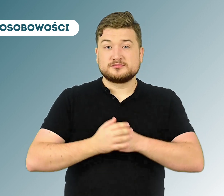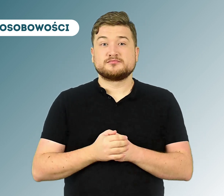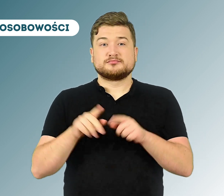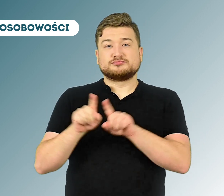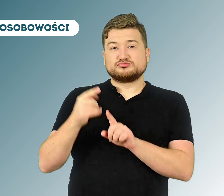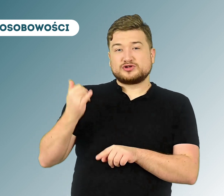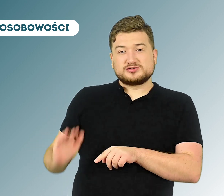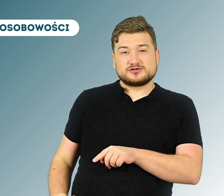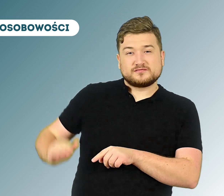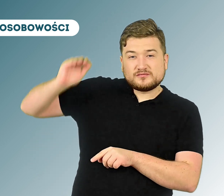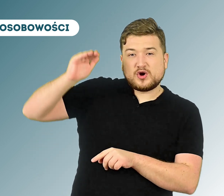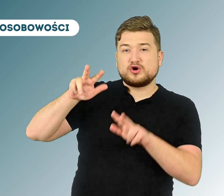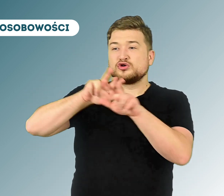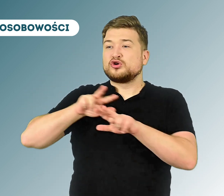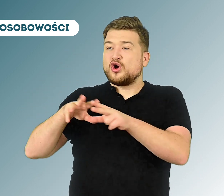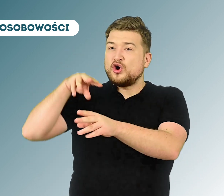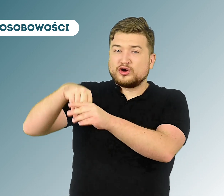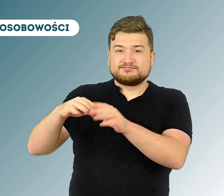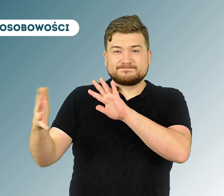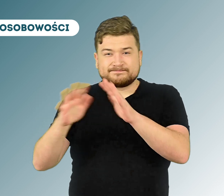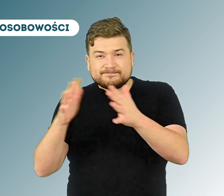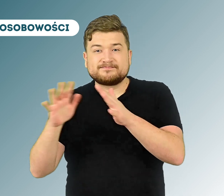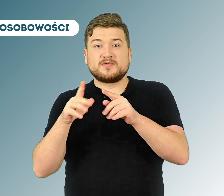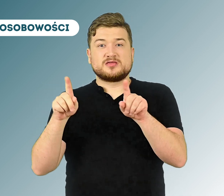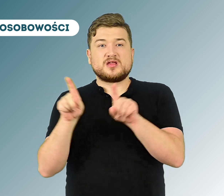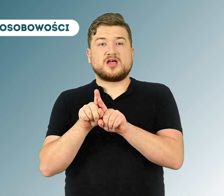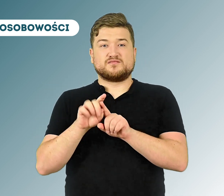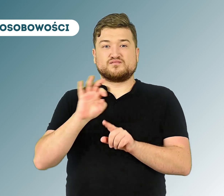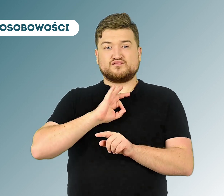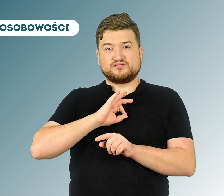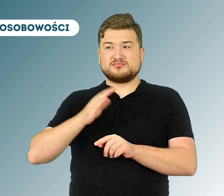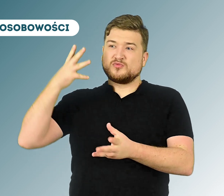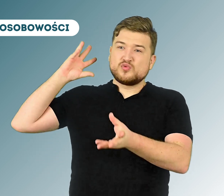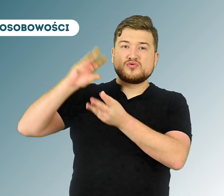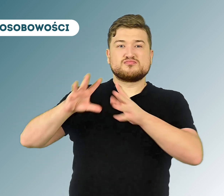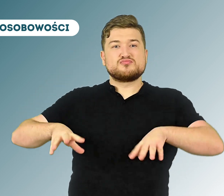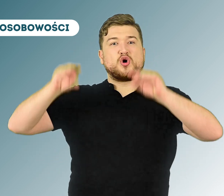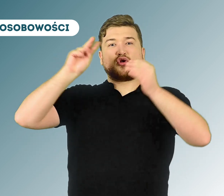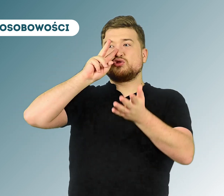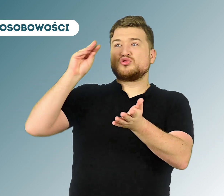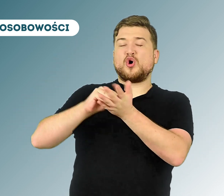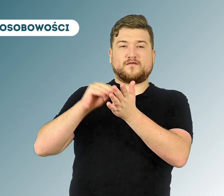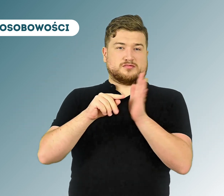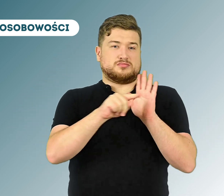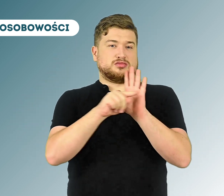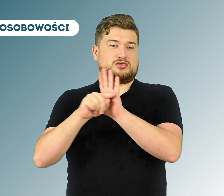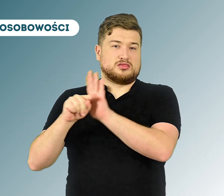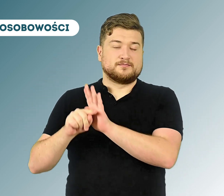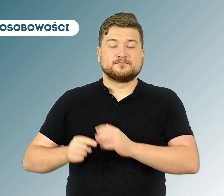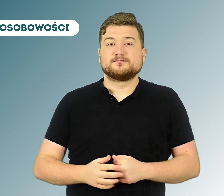Efekt nieprawidłowych relacji rodzinnych, wczesnych negatywnych doświadczeń.